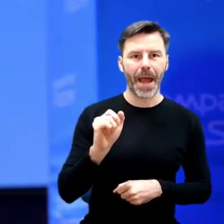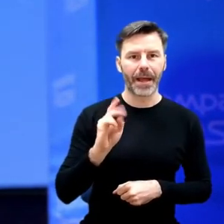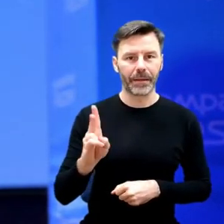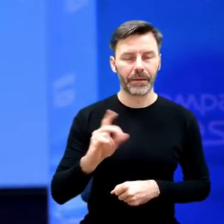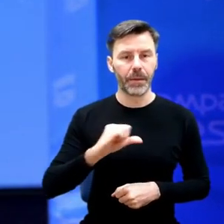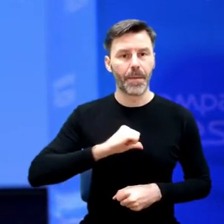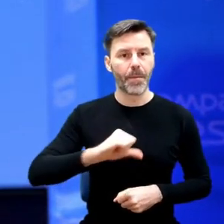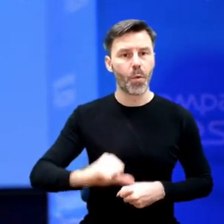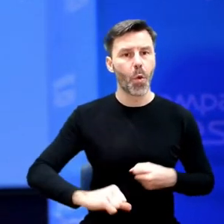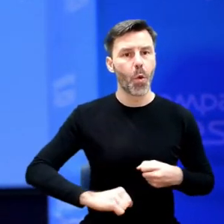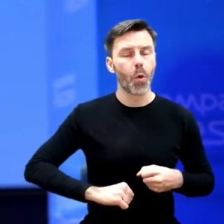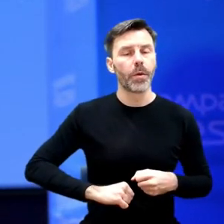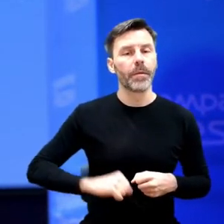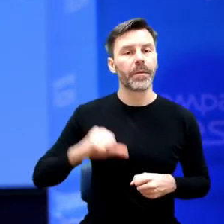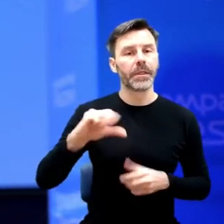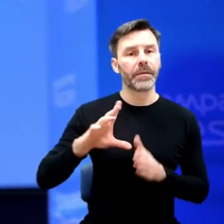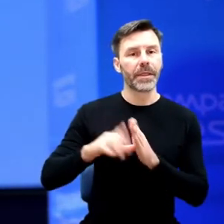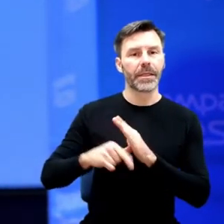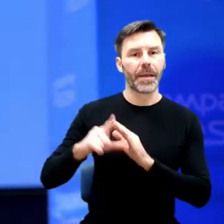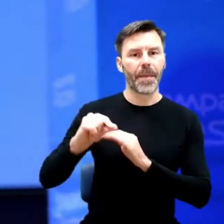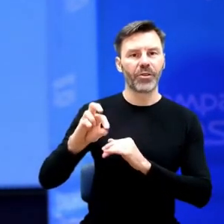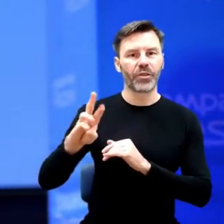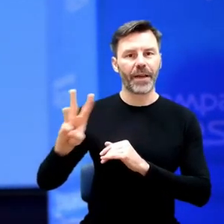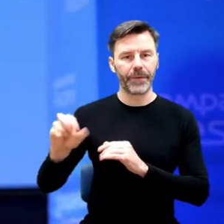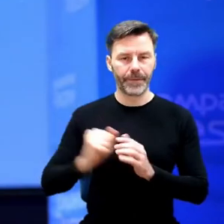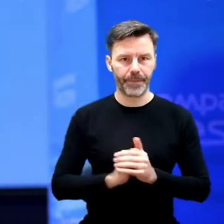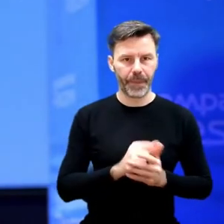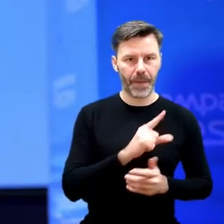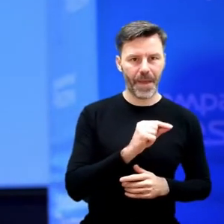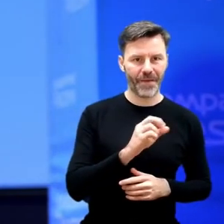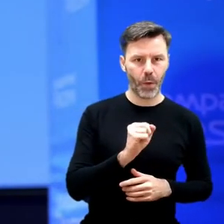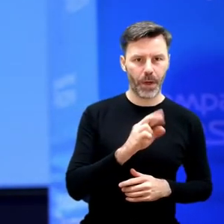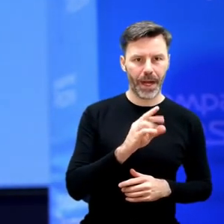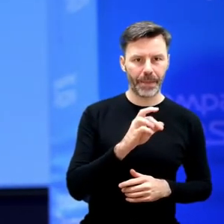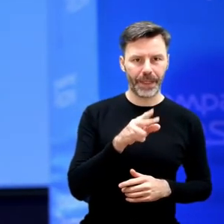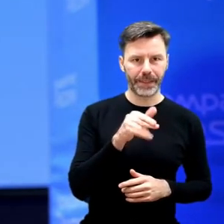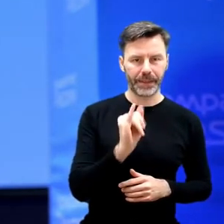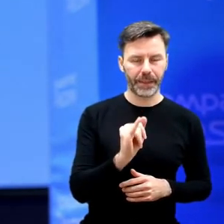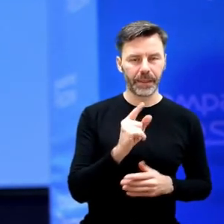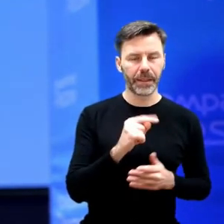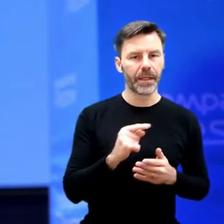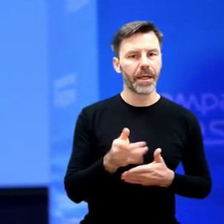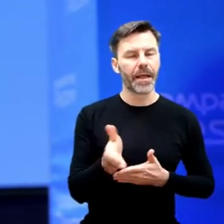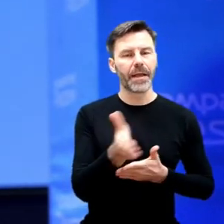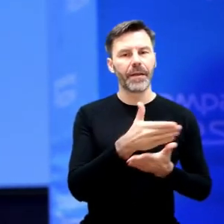Paweł Karpiński, dyrektor Biura Funduszu Dopłat, Departament Funduszy Mieszkaniowych